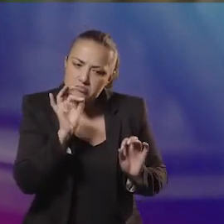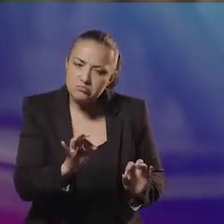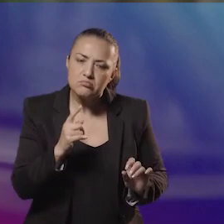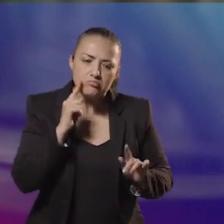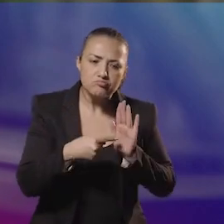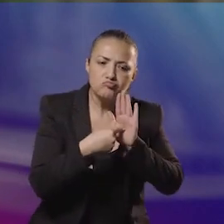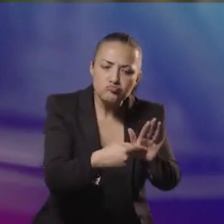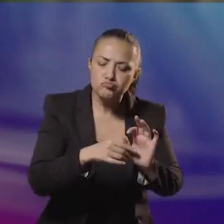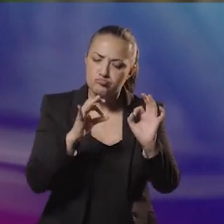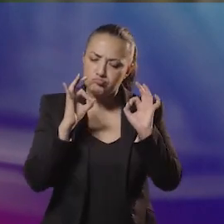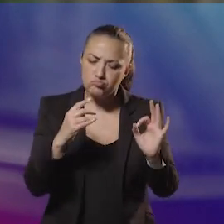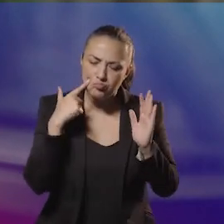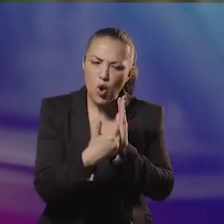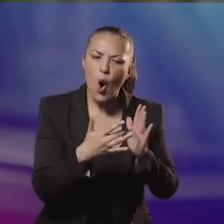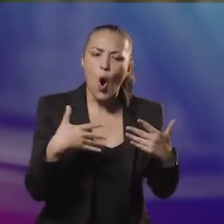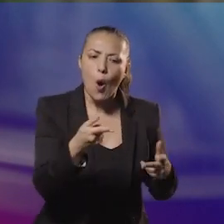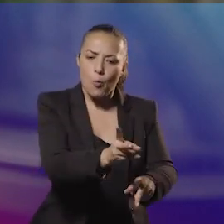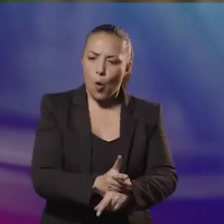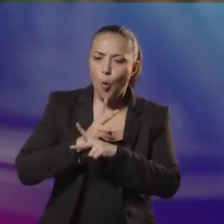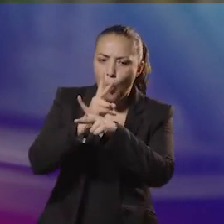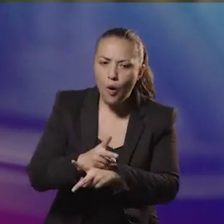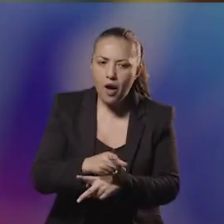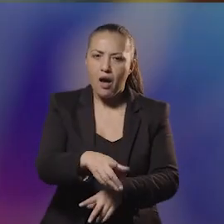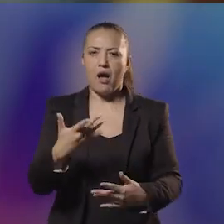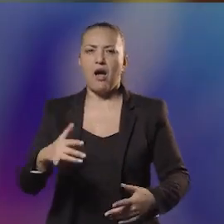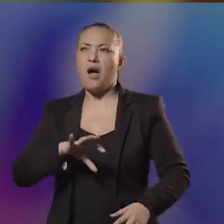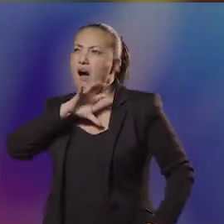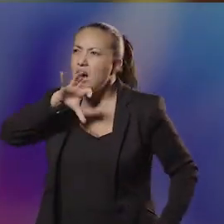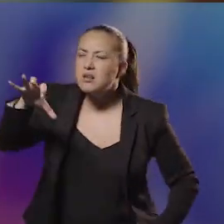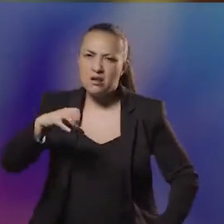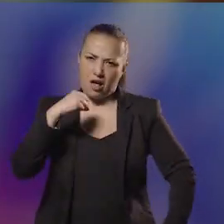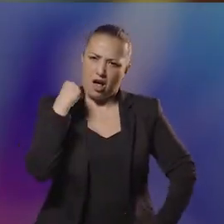directas y concretas a cómo cuidarse, a gritar, a correr.